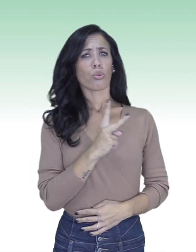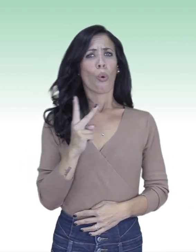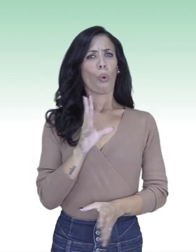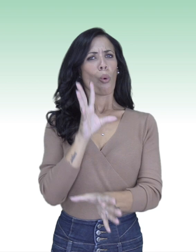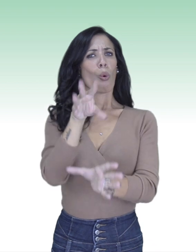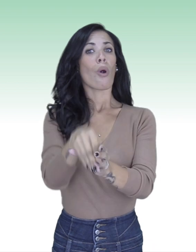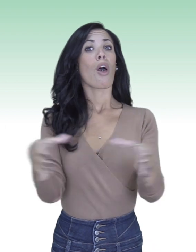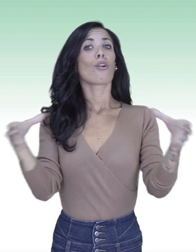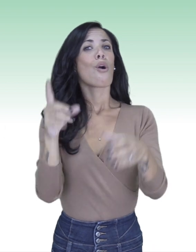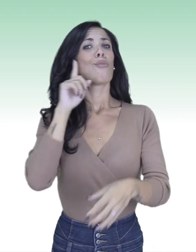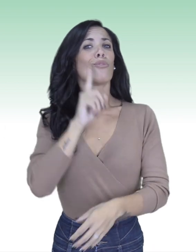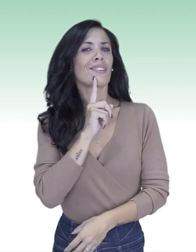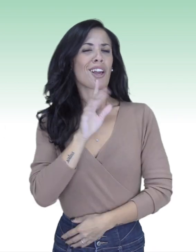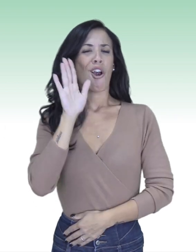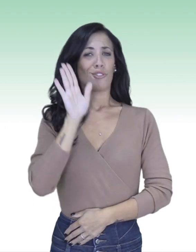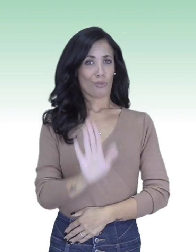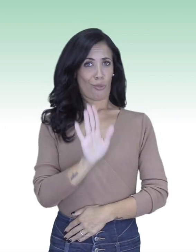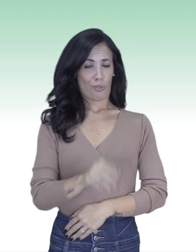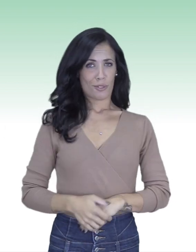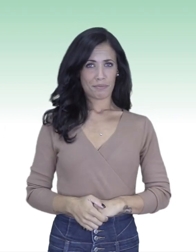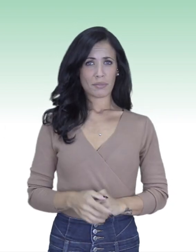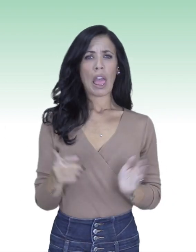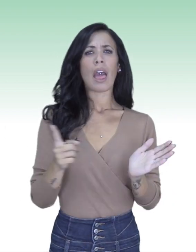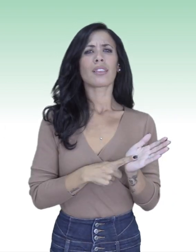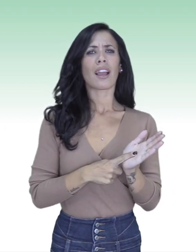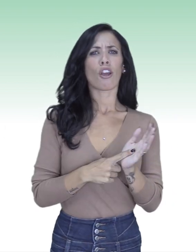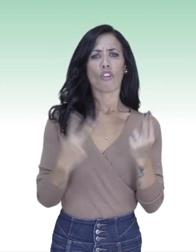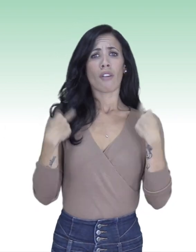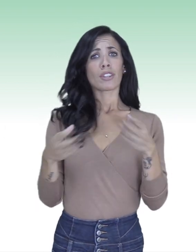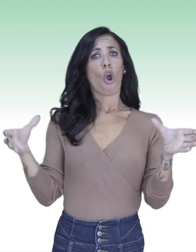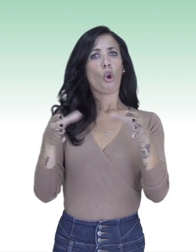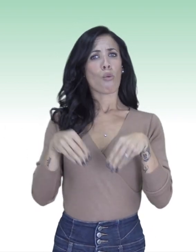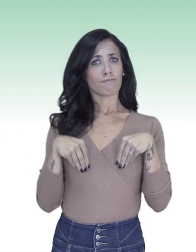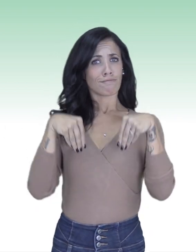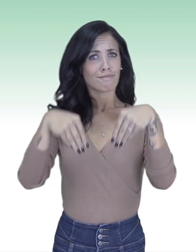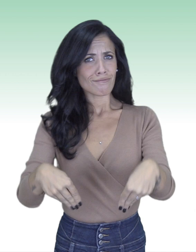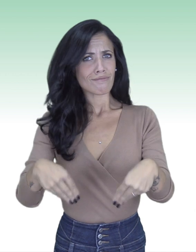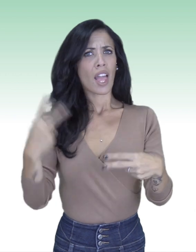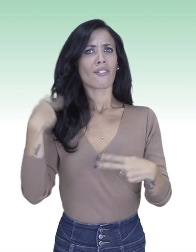sono membri a pieno titolo delle comunità dei sordi e hanno il diritto di partecipare a queste comunità